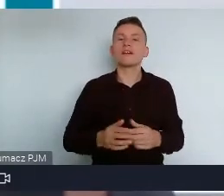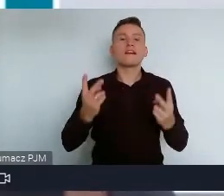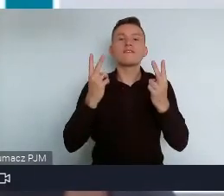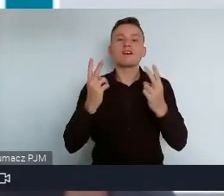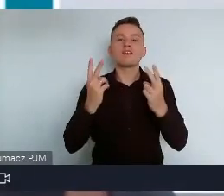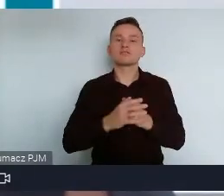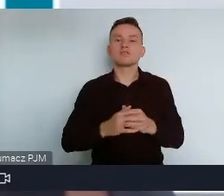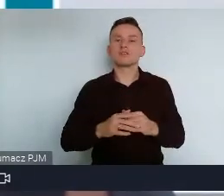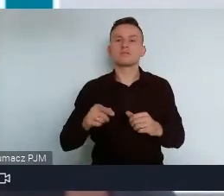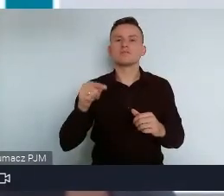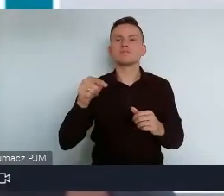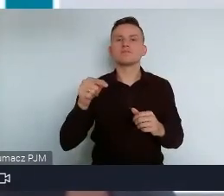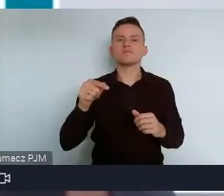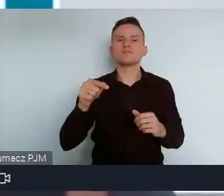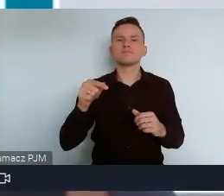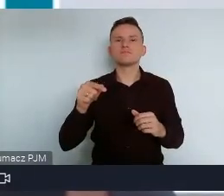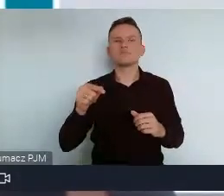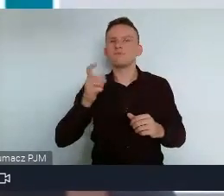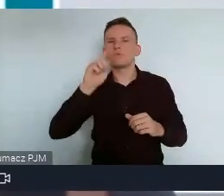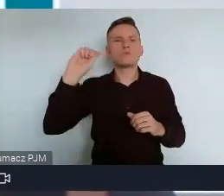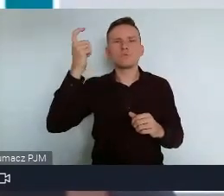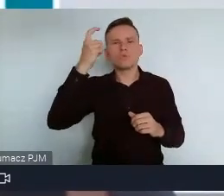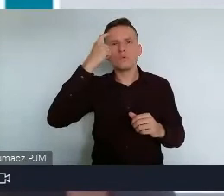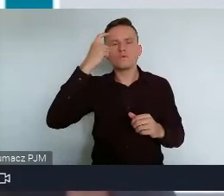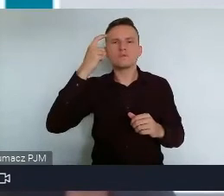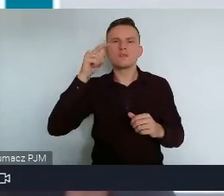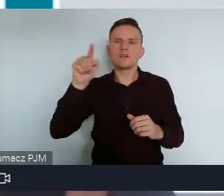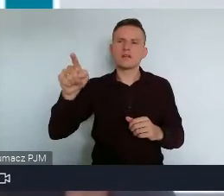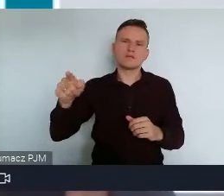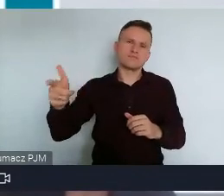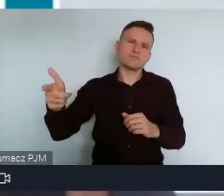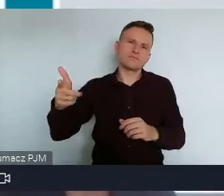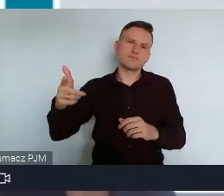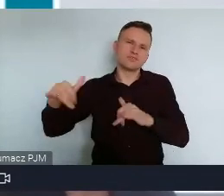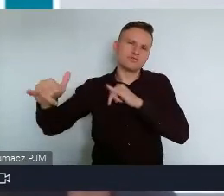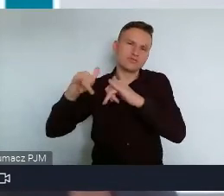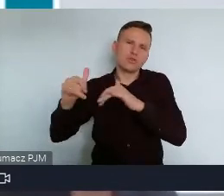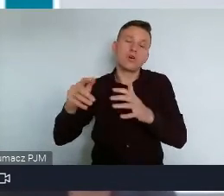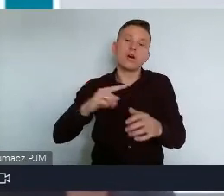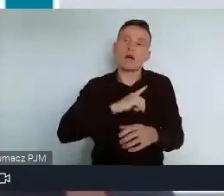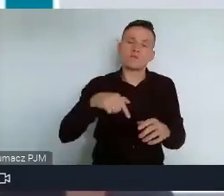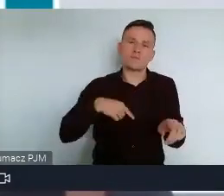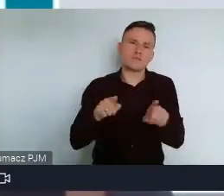ale one również będą stanowiły obszar naszych zainteresowań i wsparcie przemysłu i rozwoju innowacyjnych technologii,